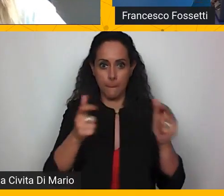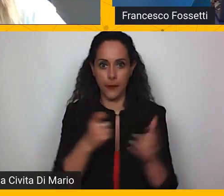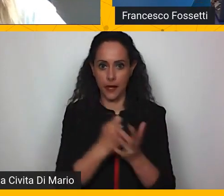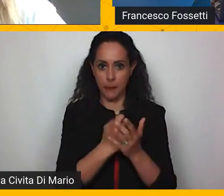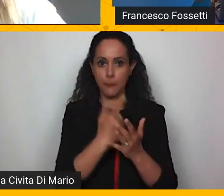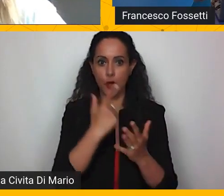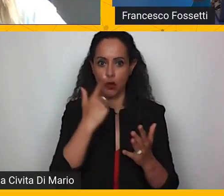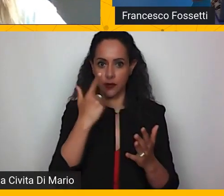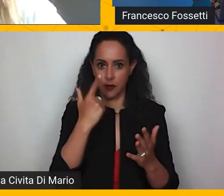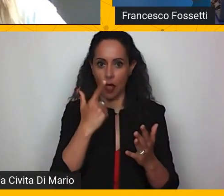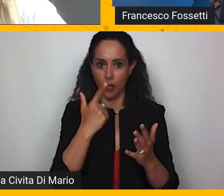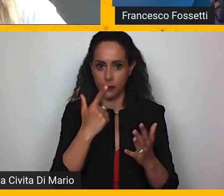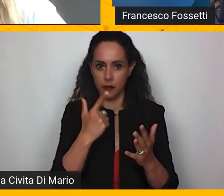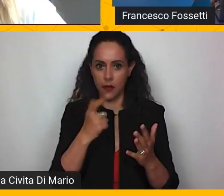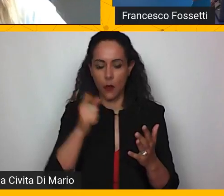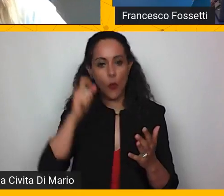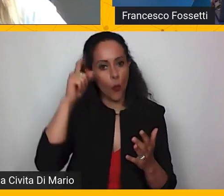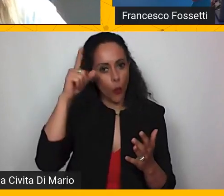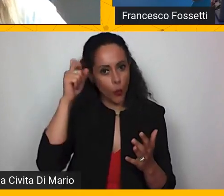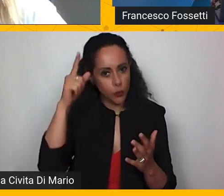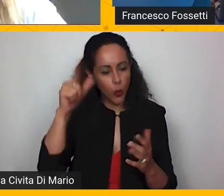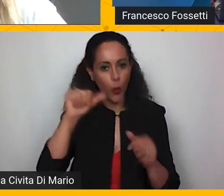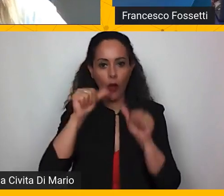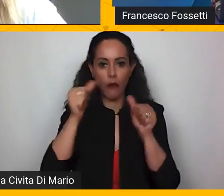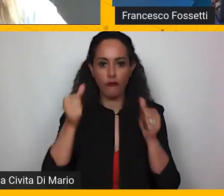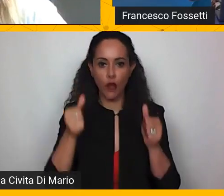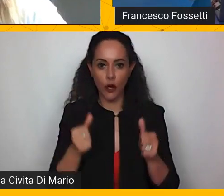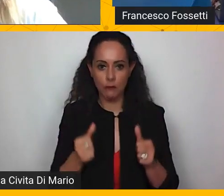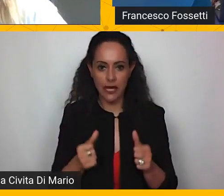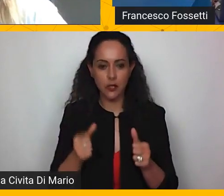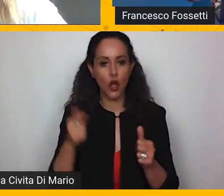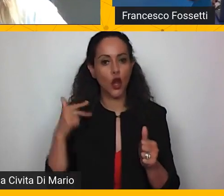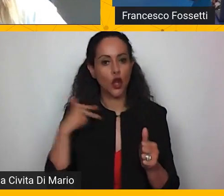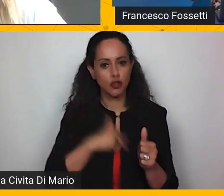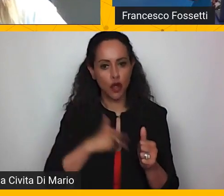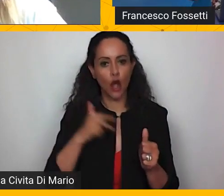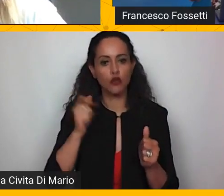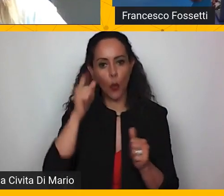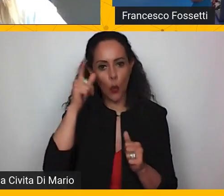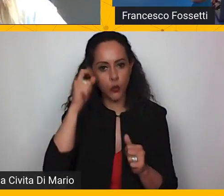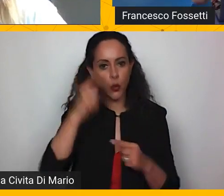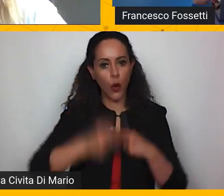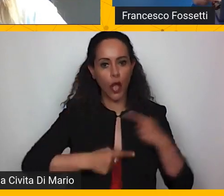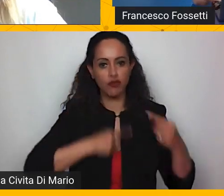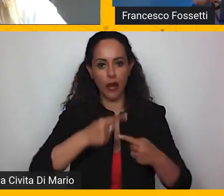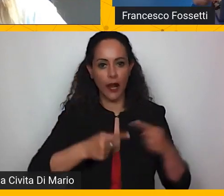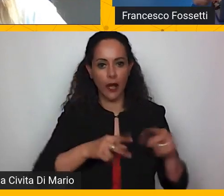sempre più importante nella cultura eh a formazione anche